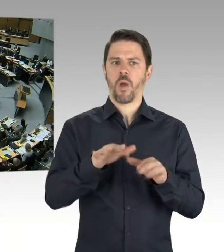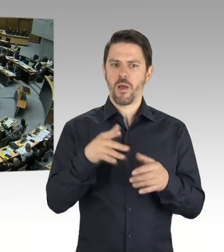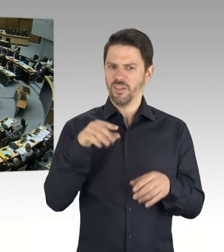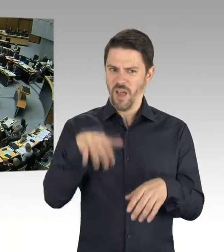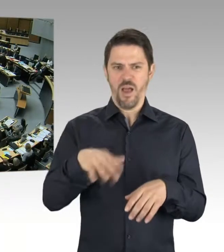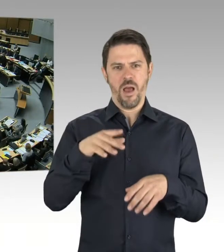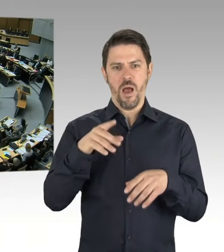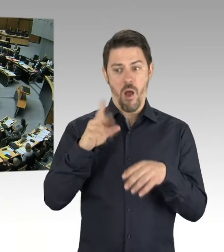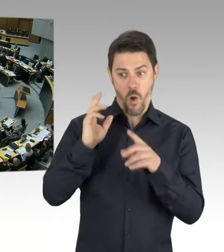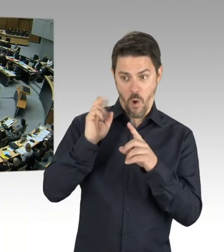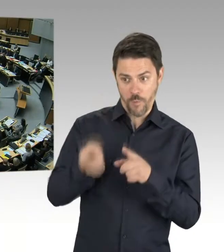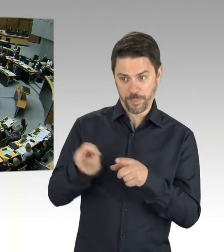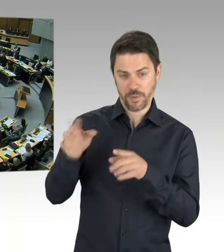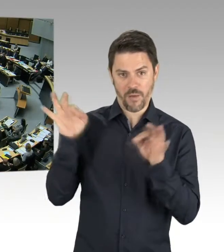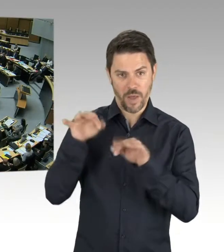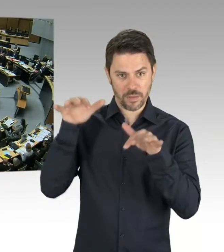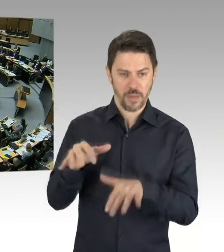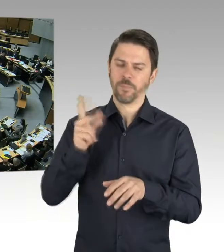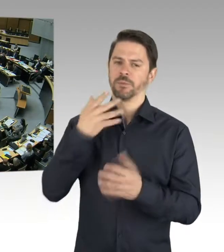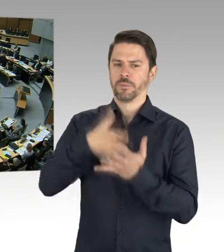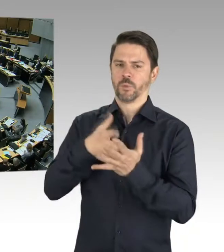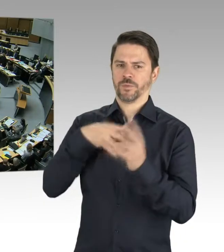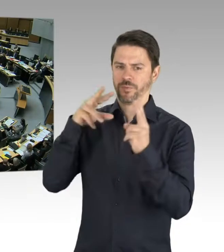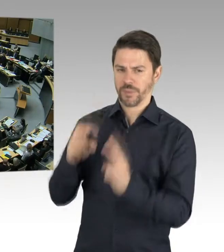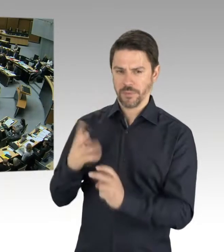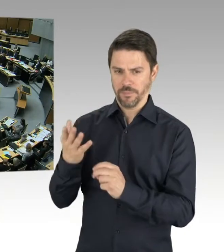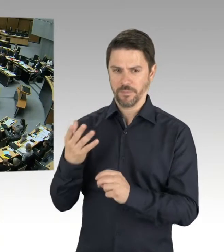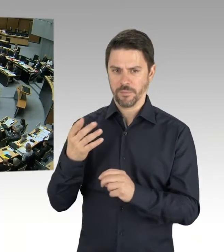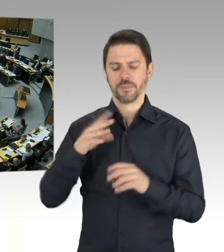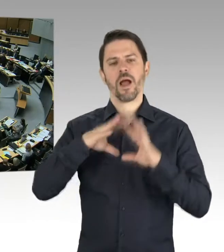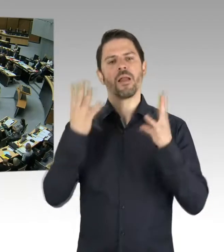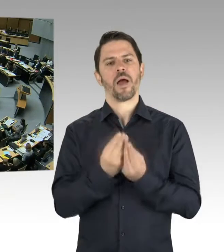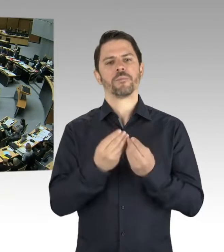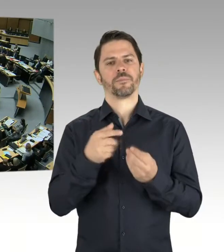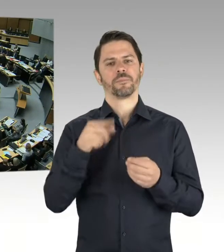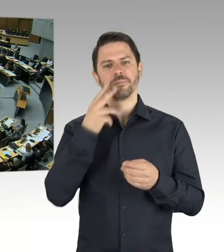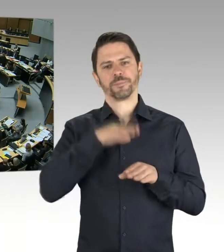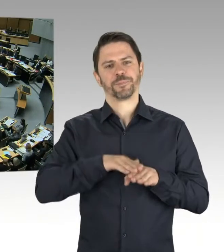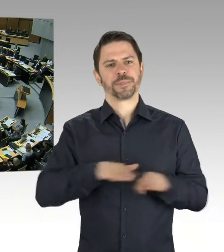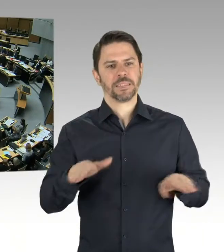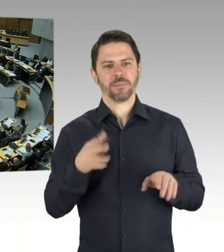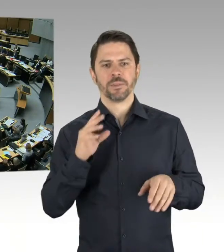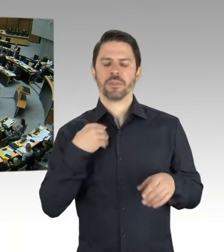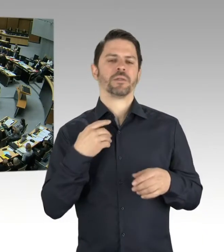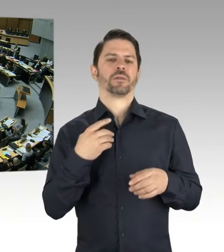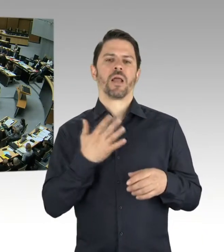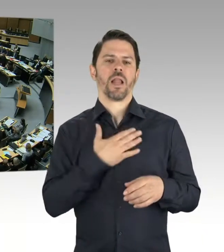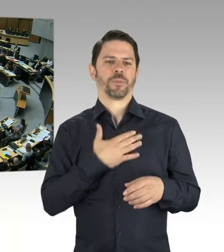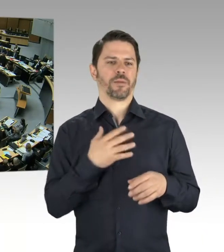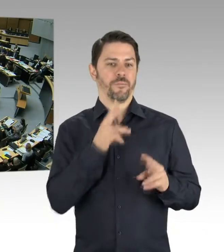an Frau Pieroth. Oder ... Herr Otto! (Rednerwechsel) Ja!